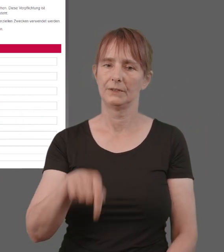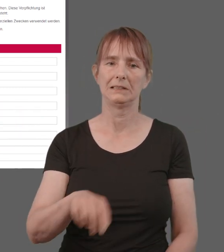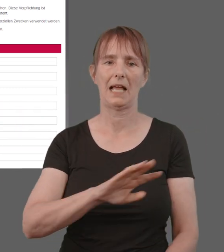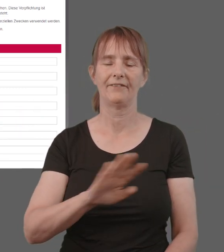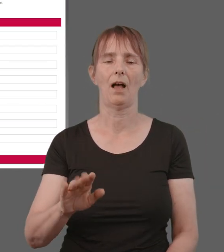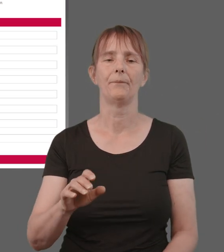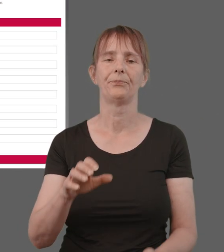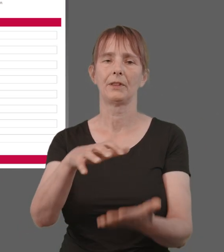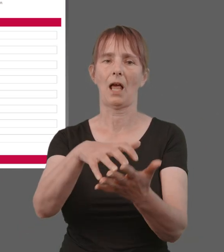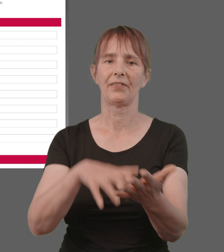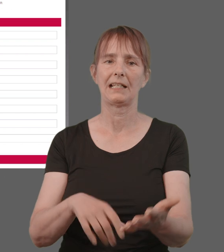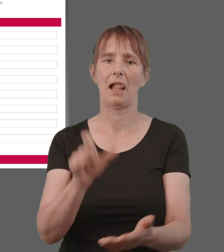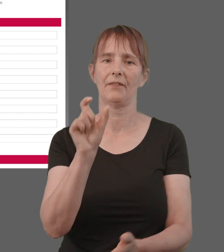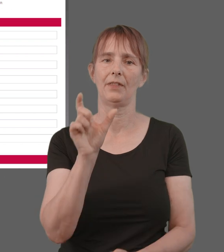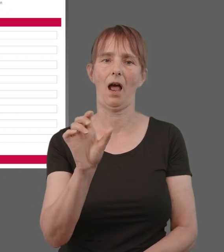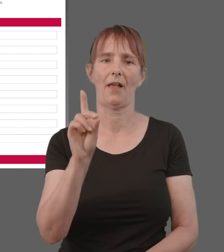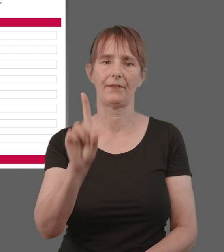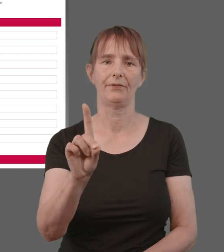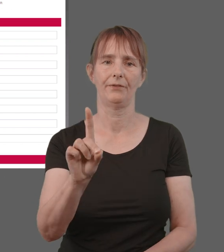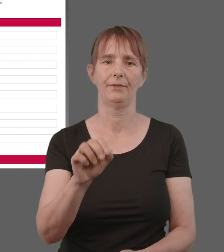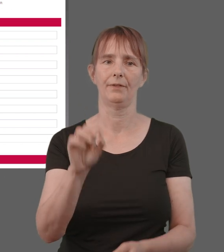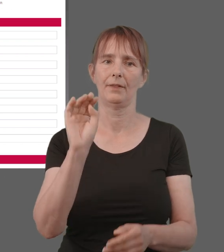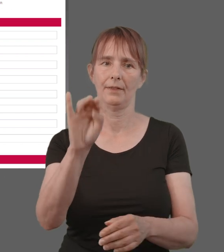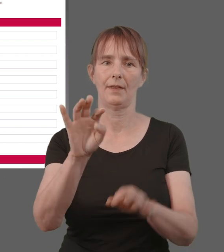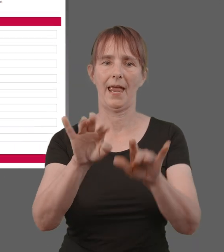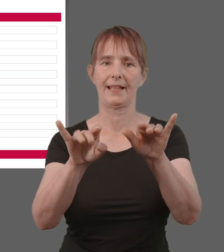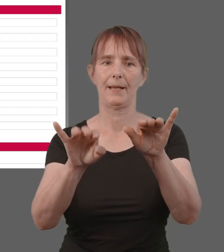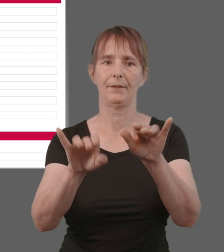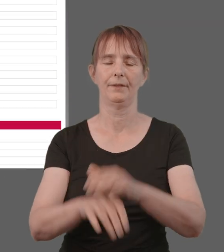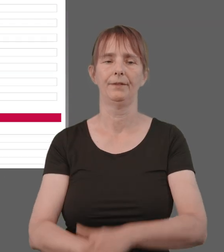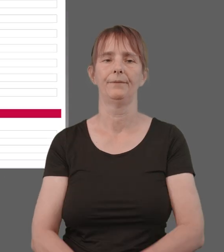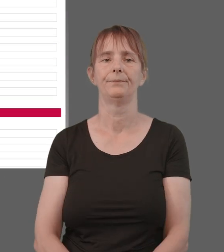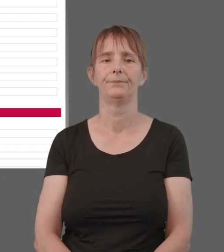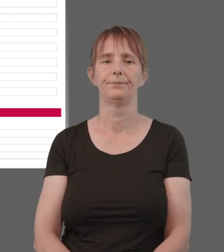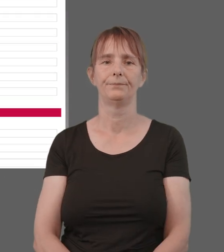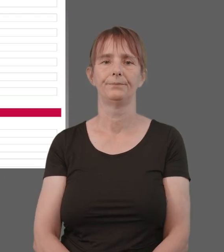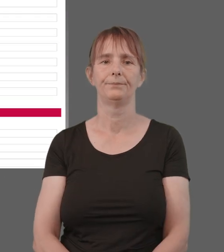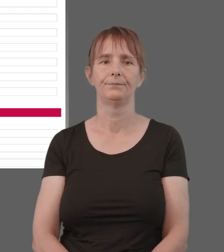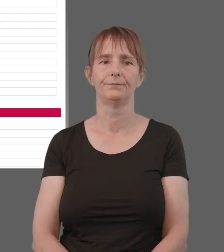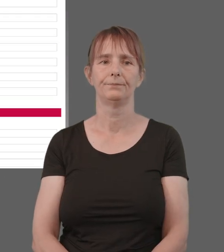Werk sind schon eingetragen, die Angaben zum Artikel werden händisch ergänzt. Dann wählen Sie noch